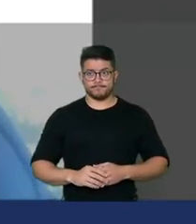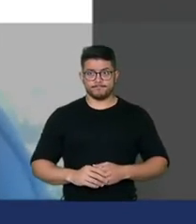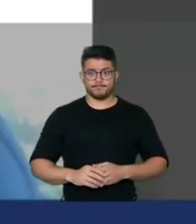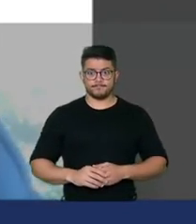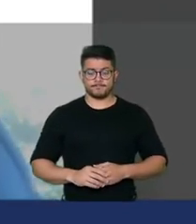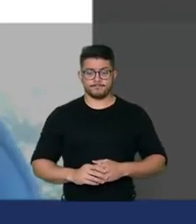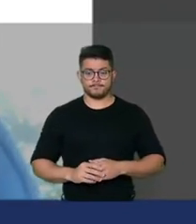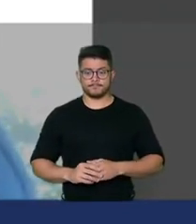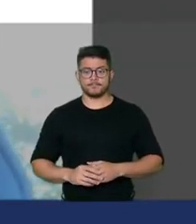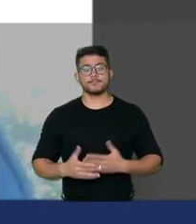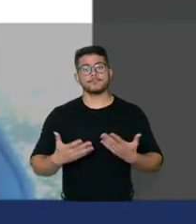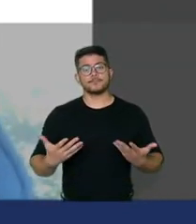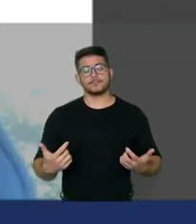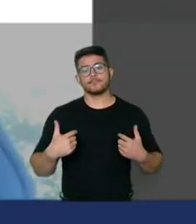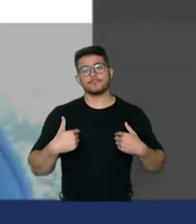ELE MESMO HAVIA PROMETIDO. EU QUERO ME DIRIGIR AO POVO